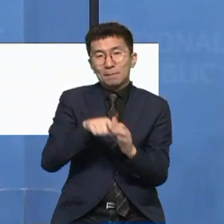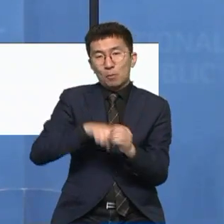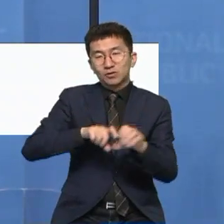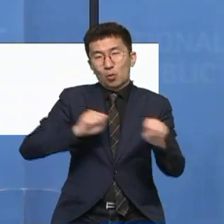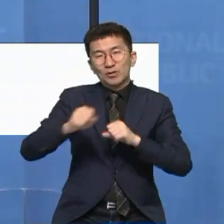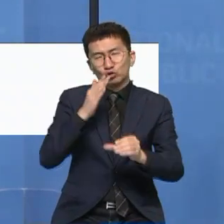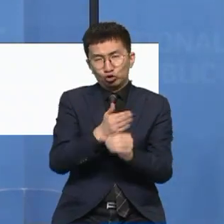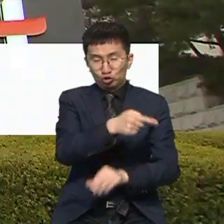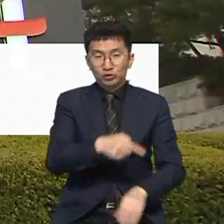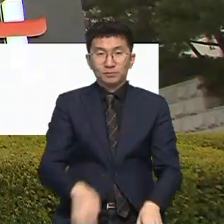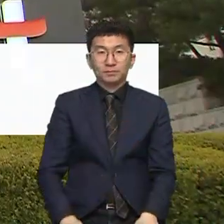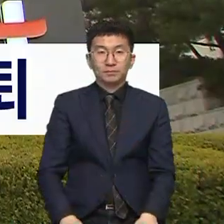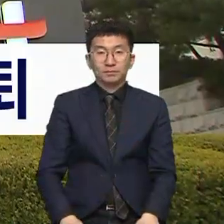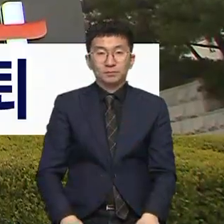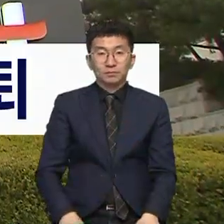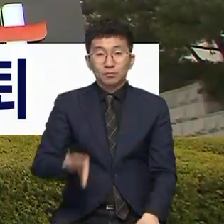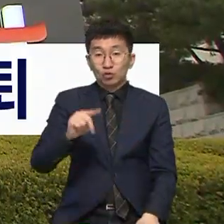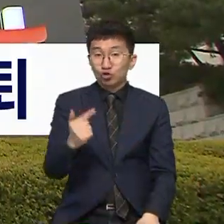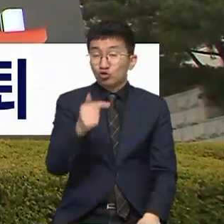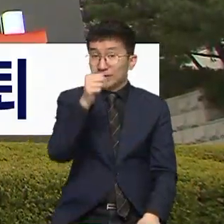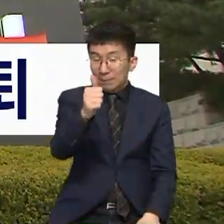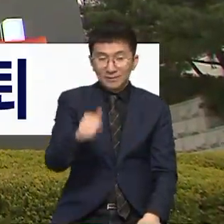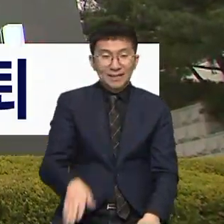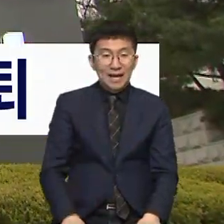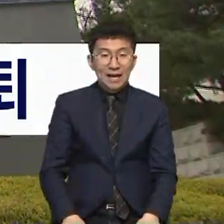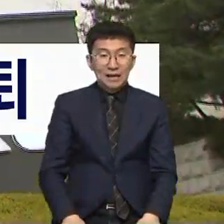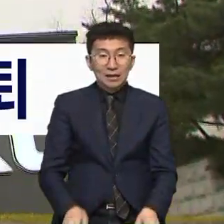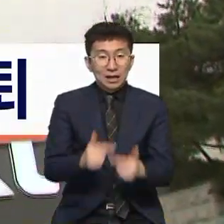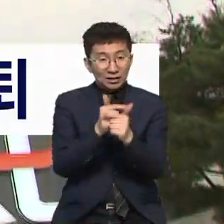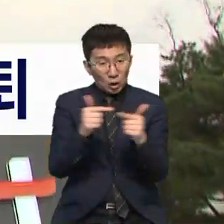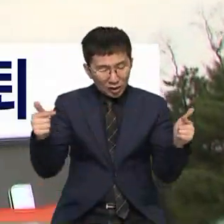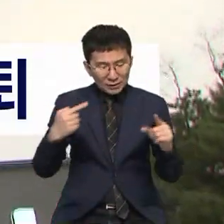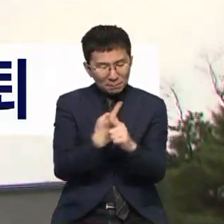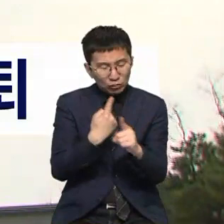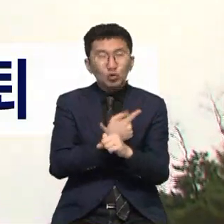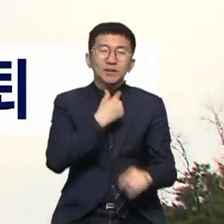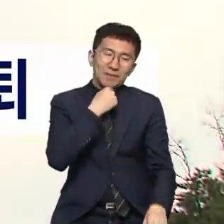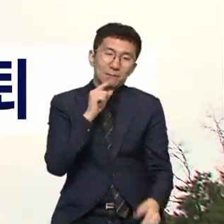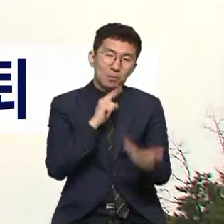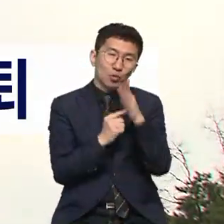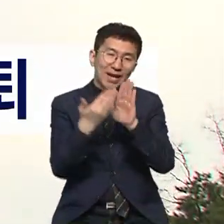(기자) 윤 후보는 지배 구조 개선 의지를 보였지만 계열사 일감 몰아주기 의혹에